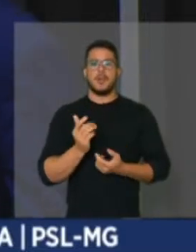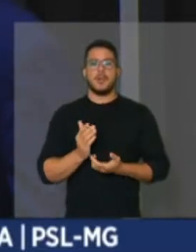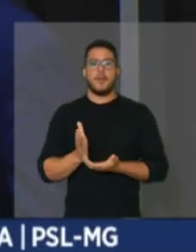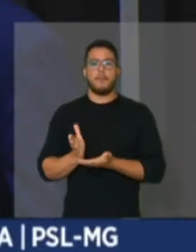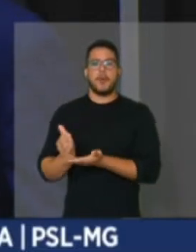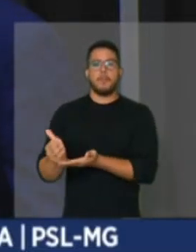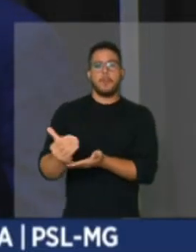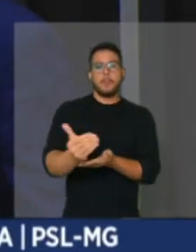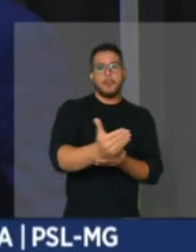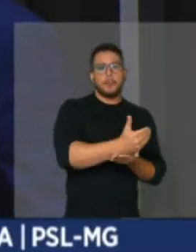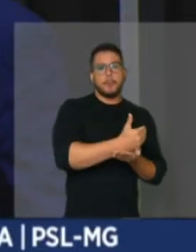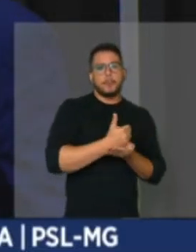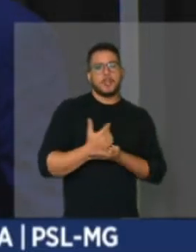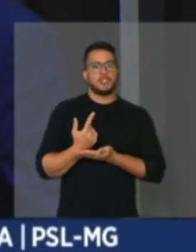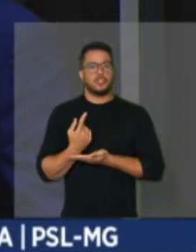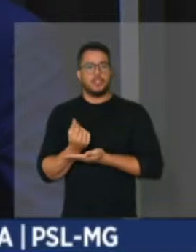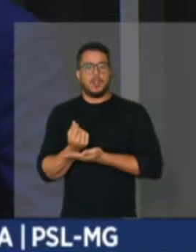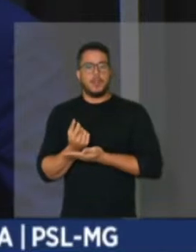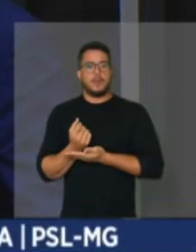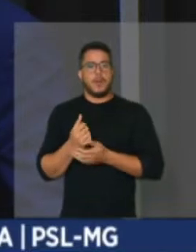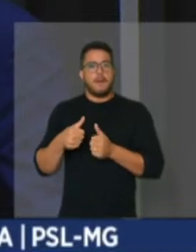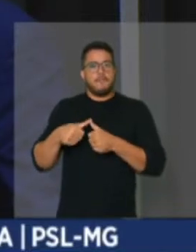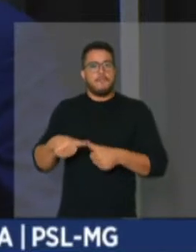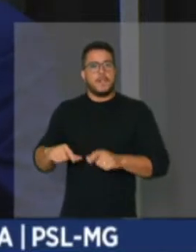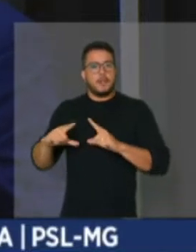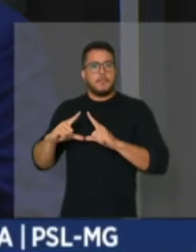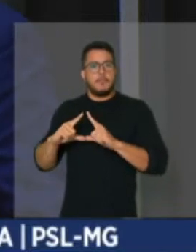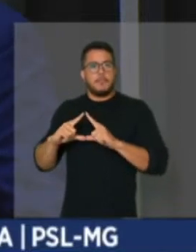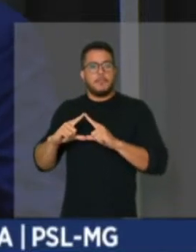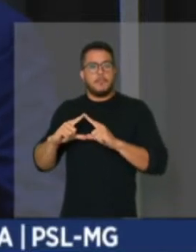NÉ ? INFELIZMENTE, É PROBABILIDADE DE PODER INSTITUCIONALIZAR A COMPRA DE